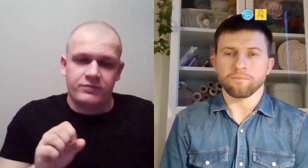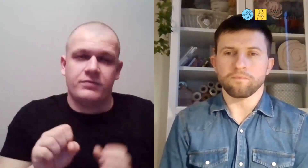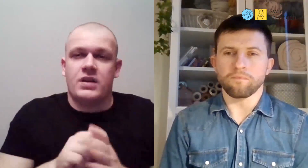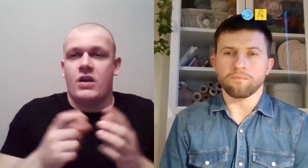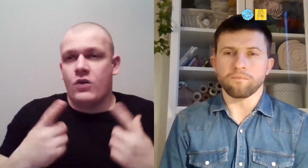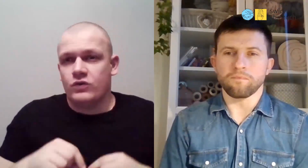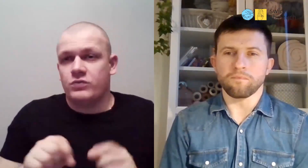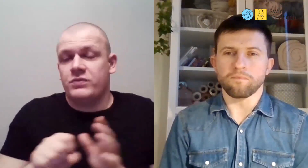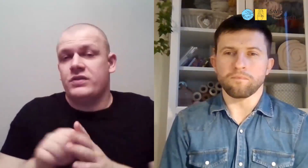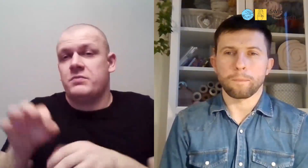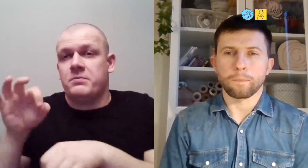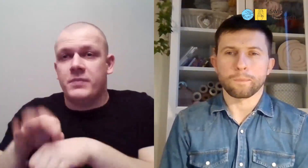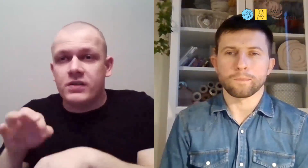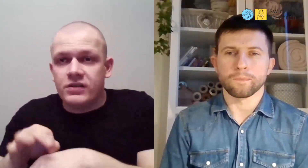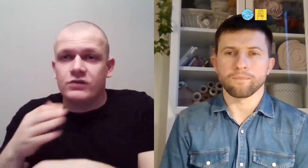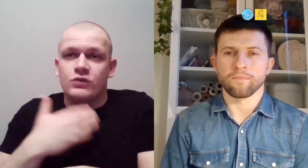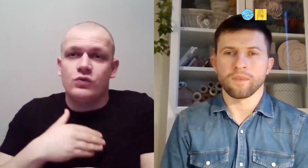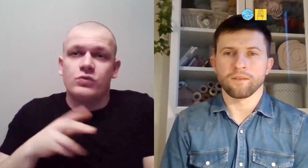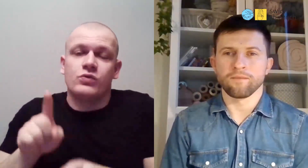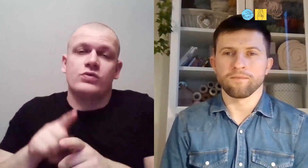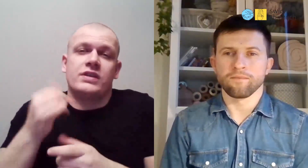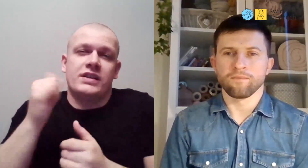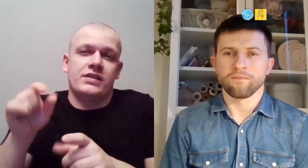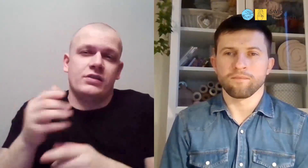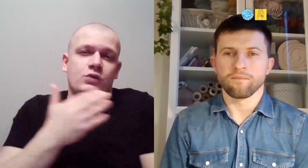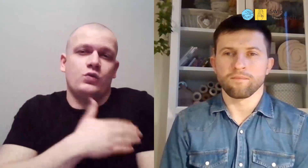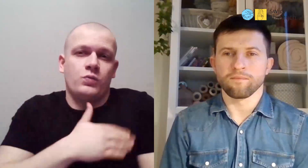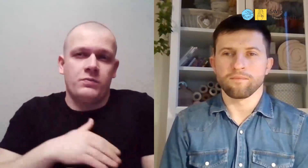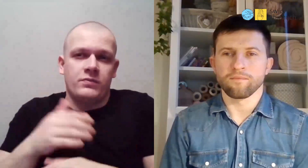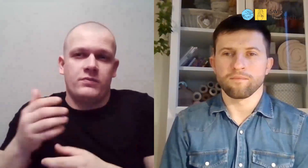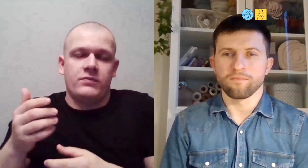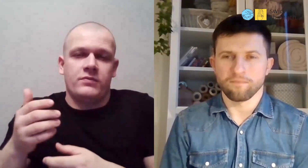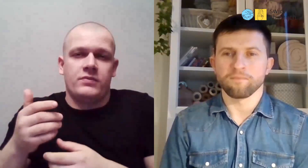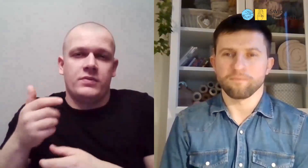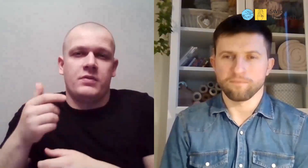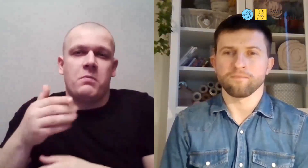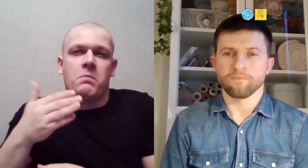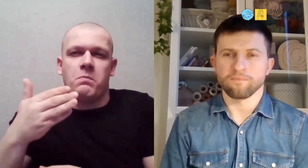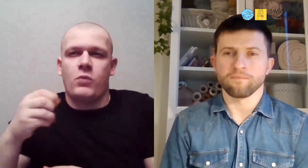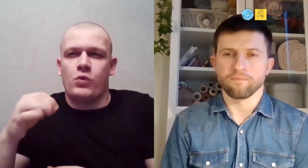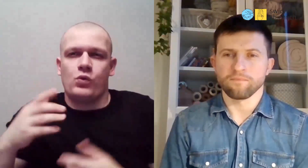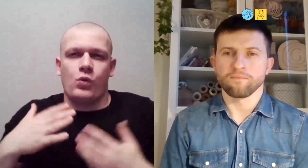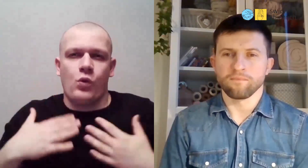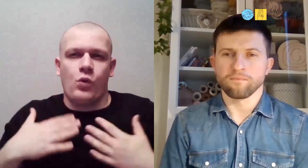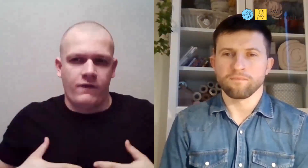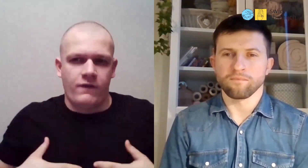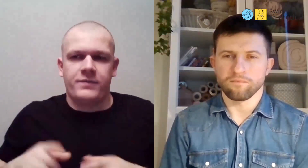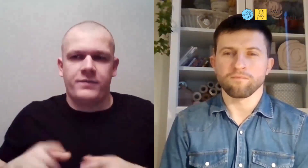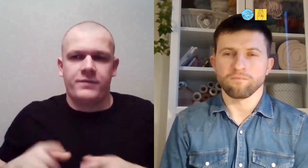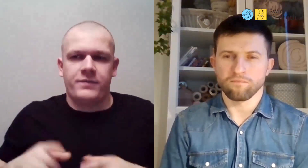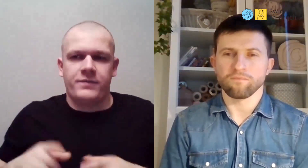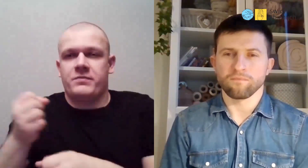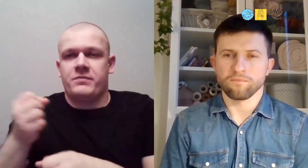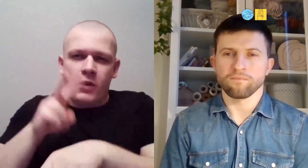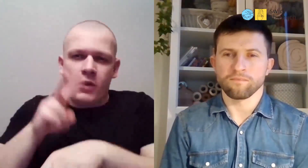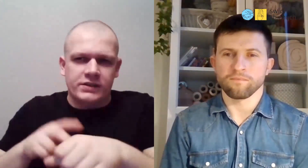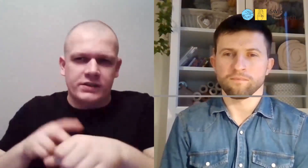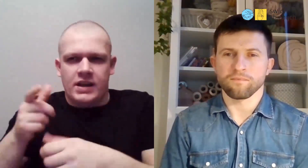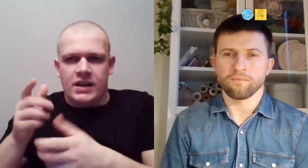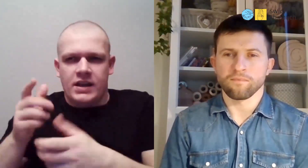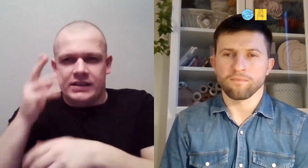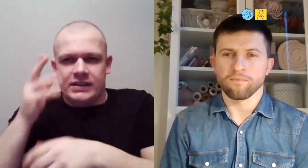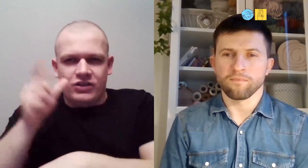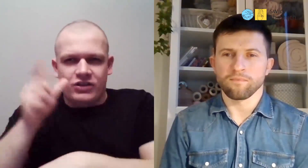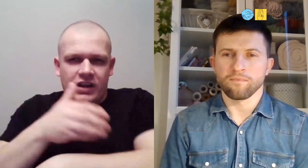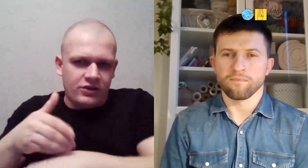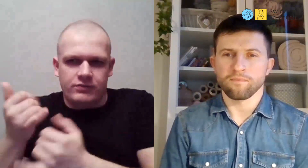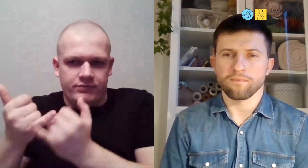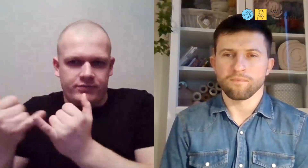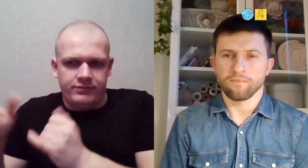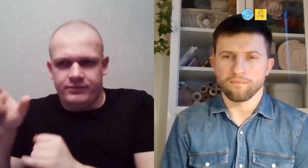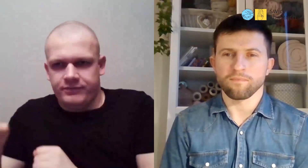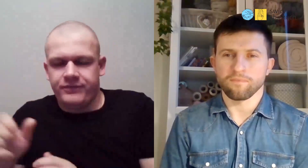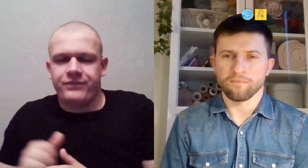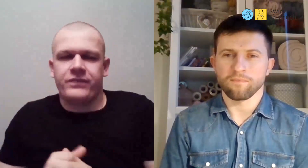dla ludzi, dla osób starszych, dla medyków, służb mundurowych, itd.